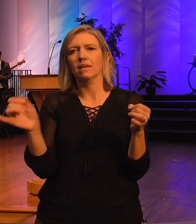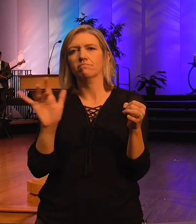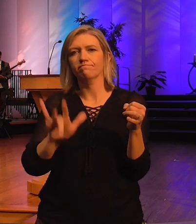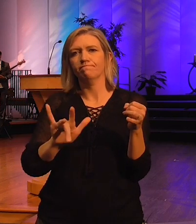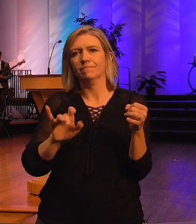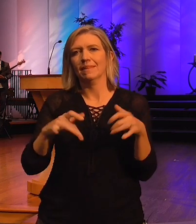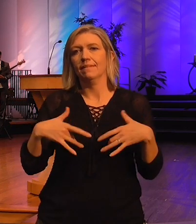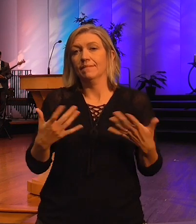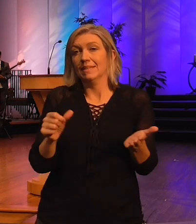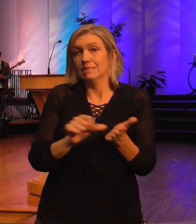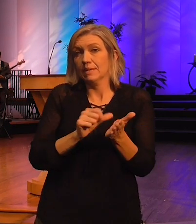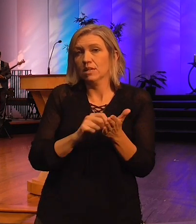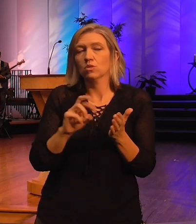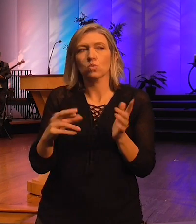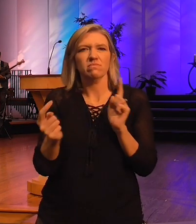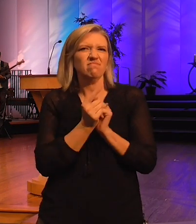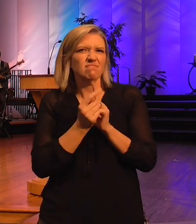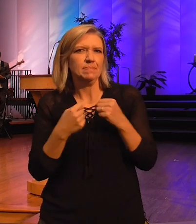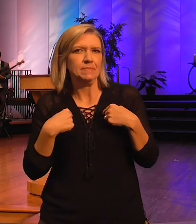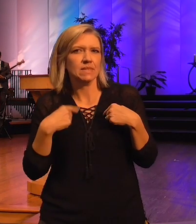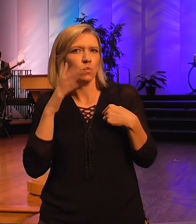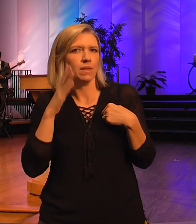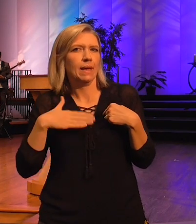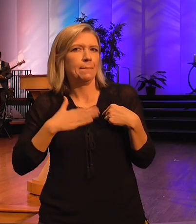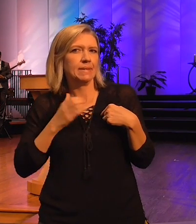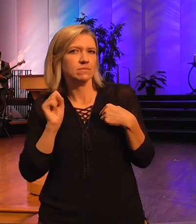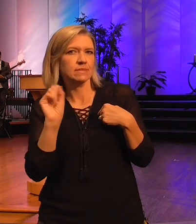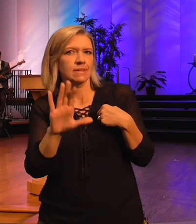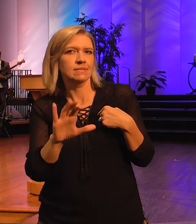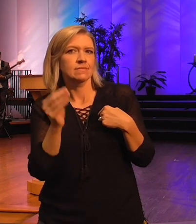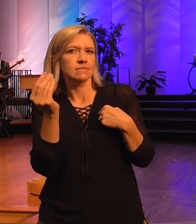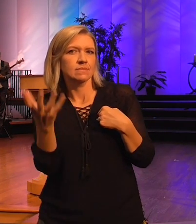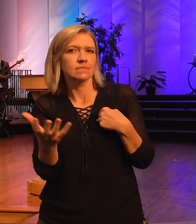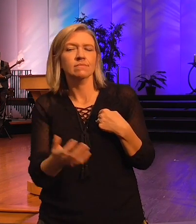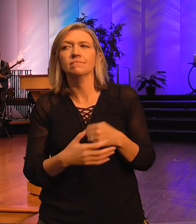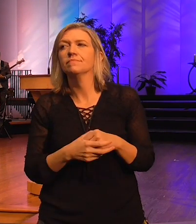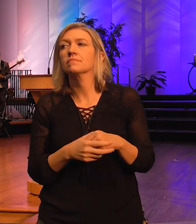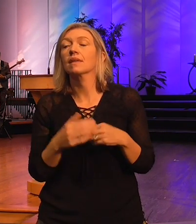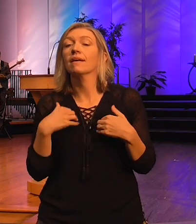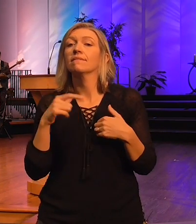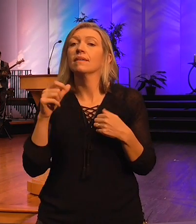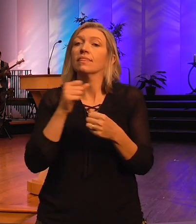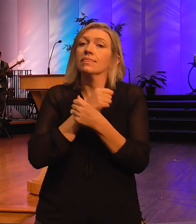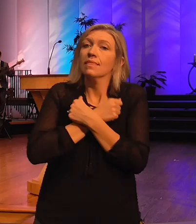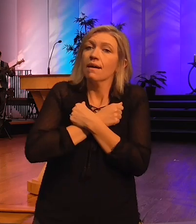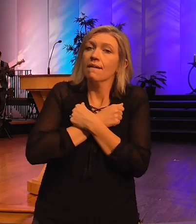y estaré feliz de enviártelo y también tenemos una sesión de amor y lógica para adolescentes y